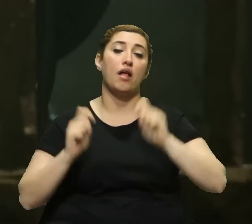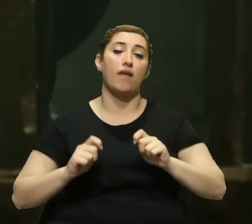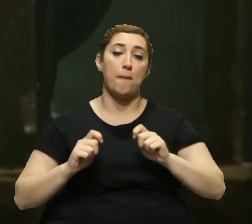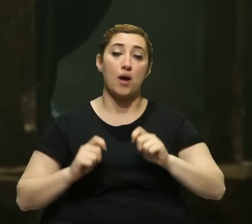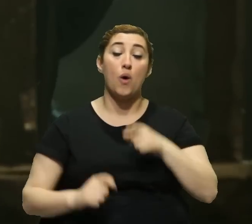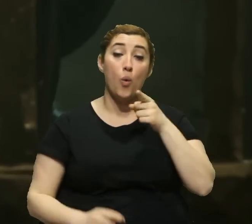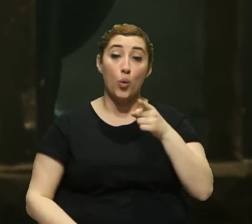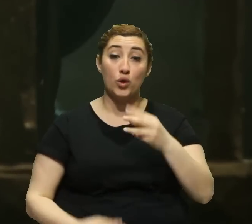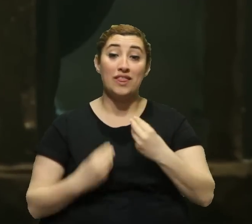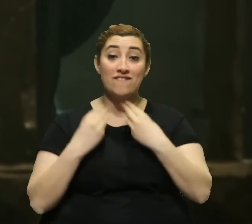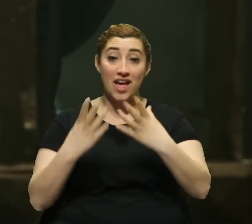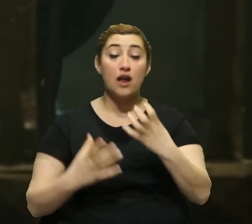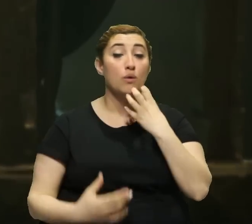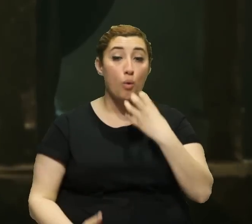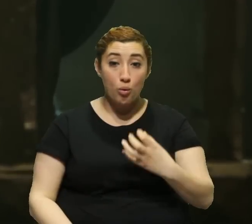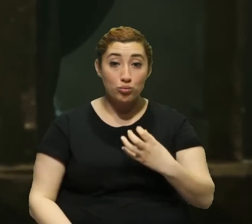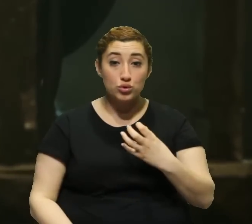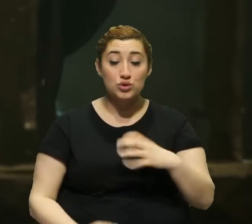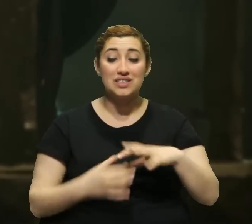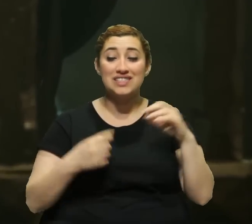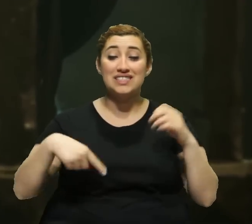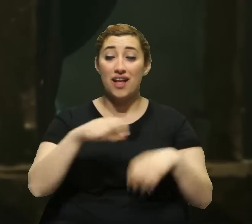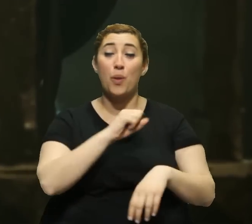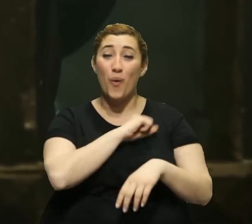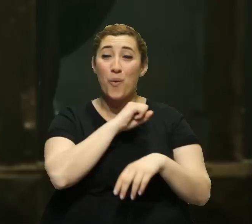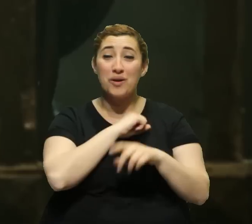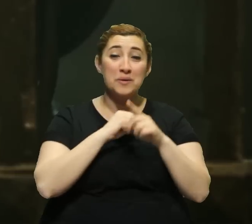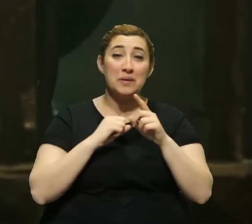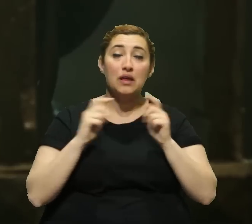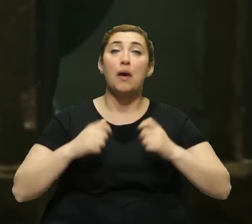O'nun verdiği ömür kuldan korkarak sürmez.